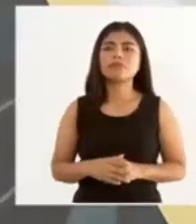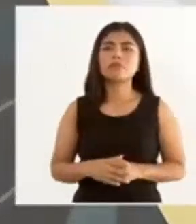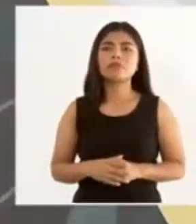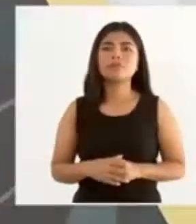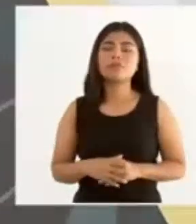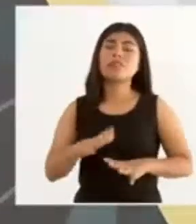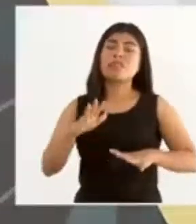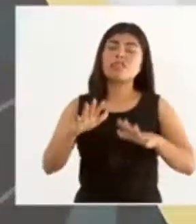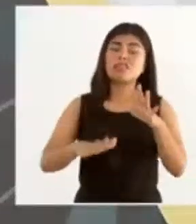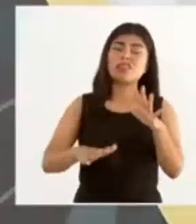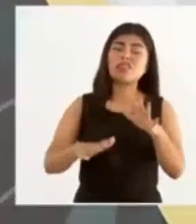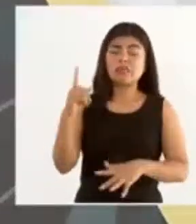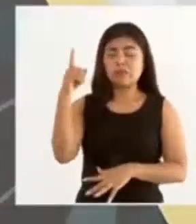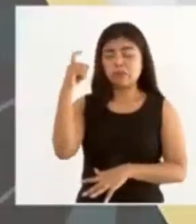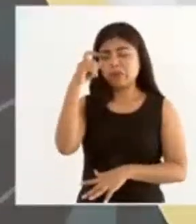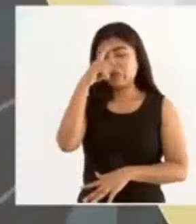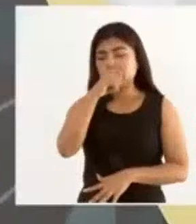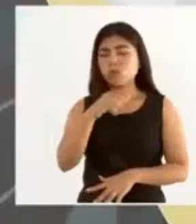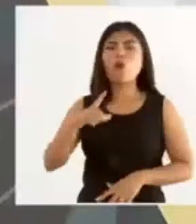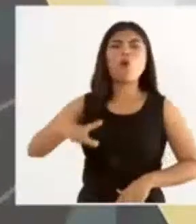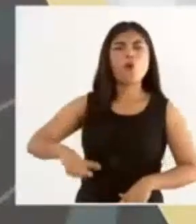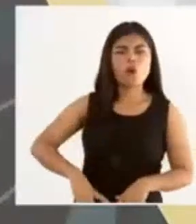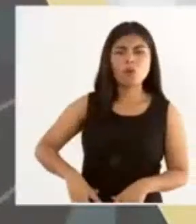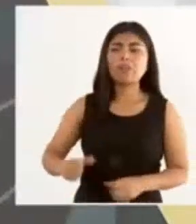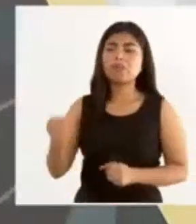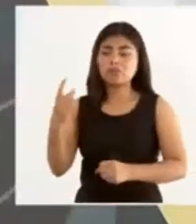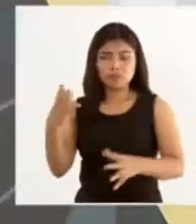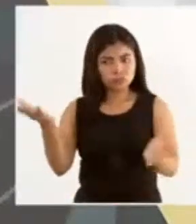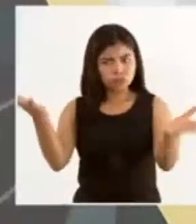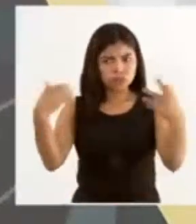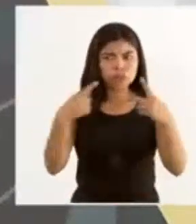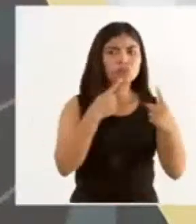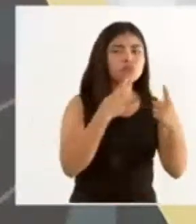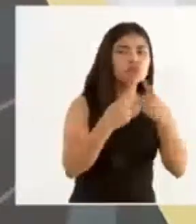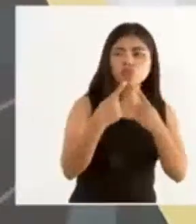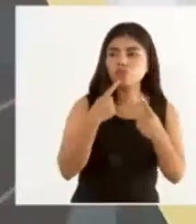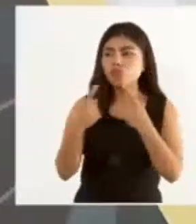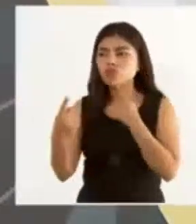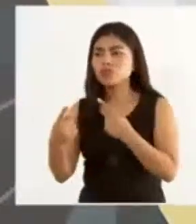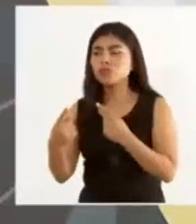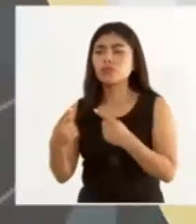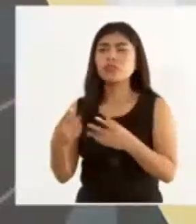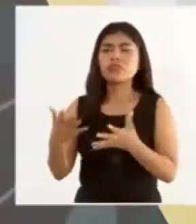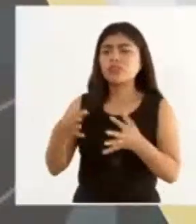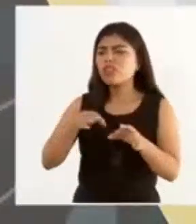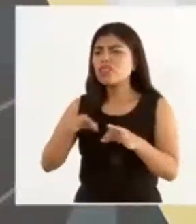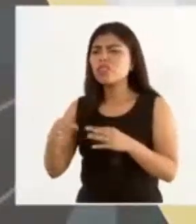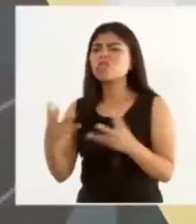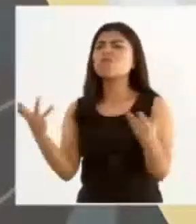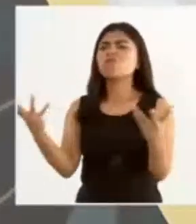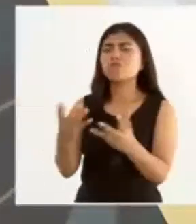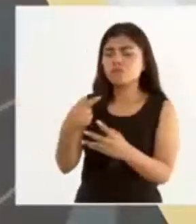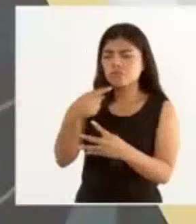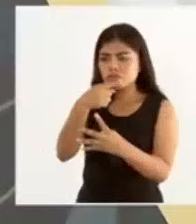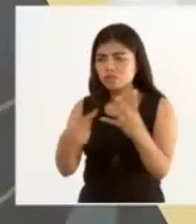trabajo con los gobernadores y su equipo, con el equipo del IM Bienestar, el secretario de salud.